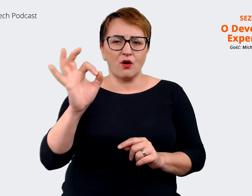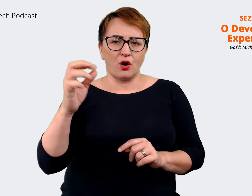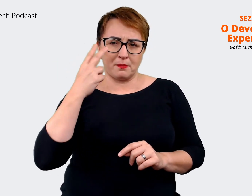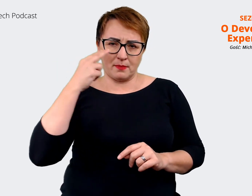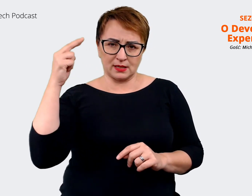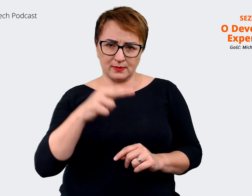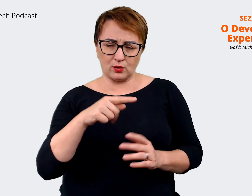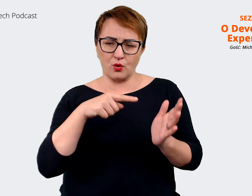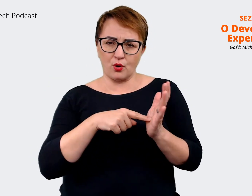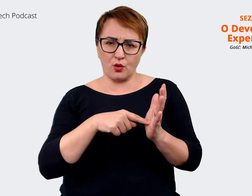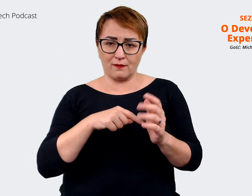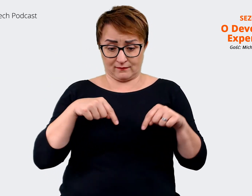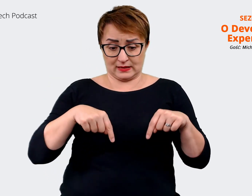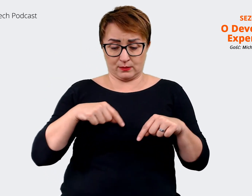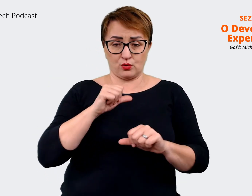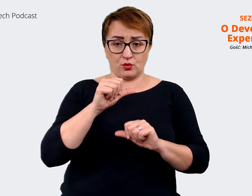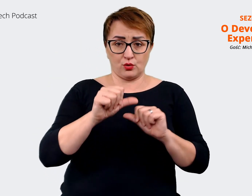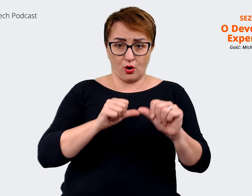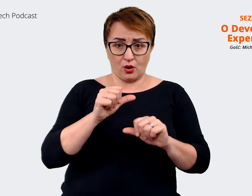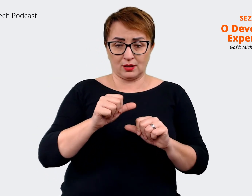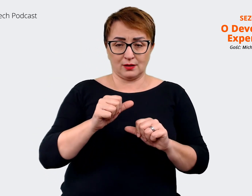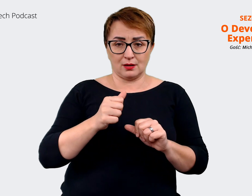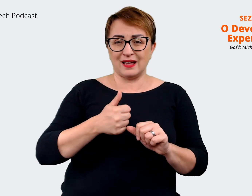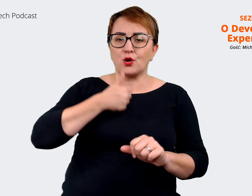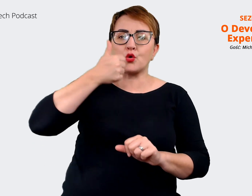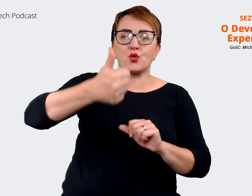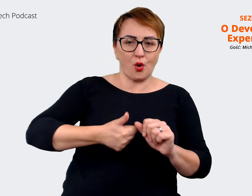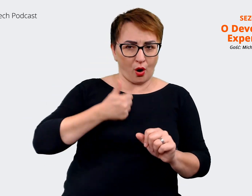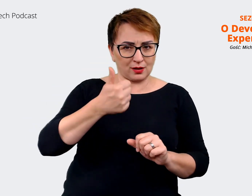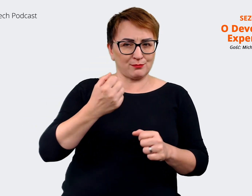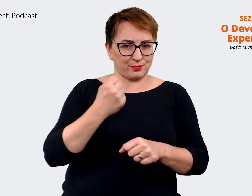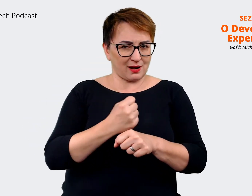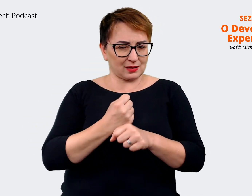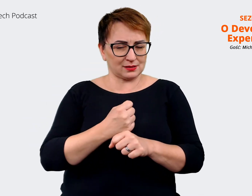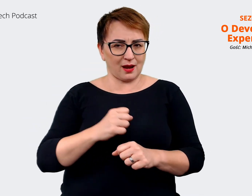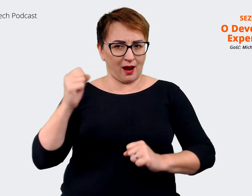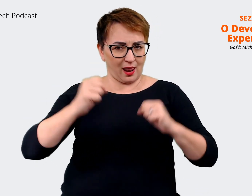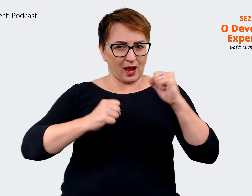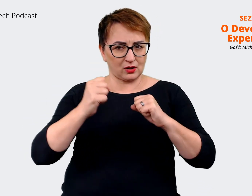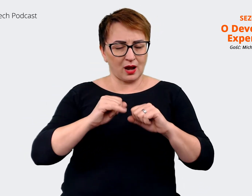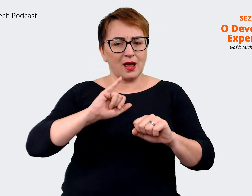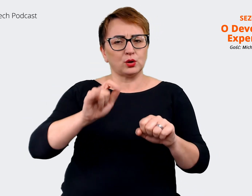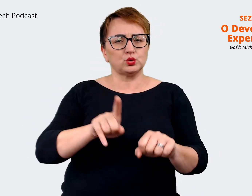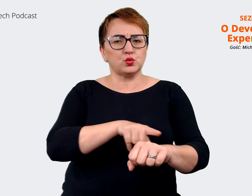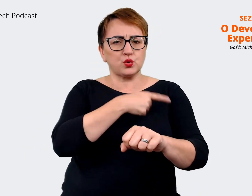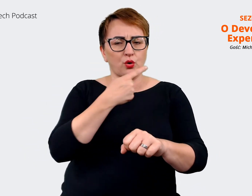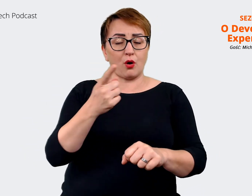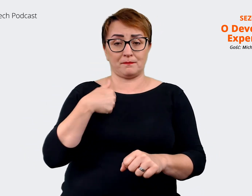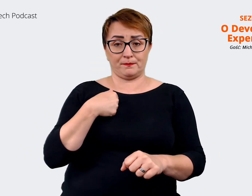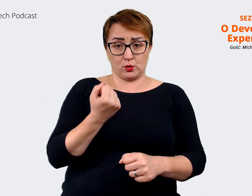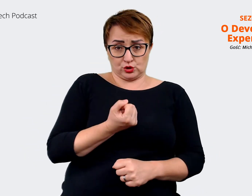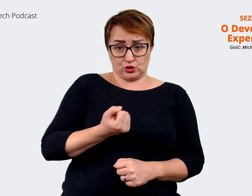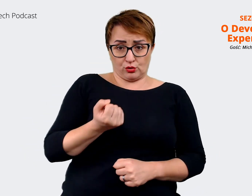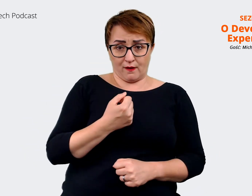Twojej perspektywy tego roku w Allegro, jak dużo feedbacku płynie od użytkowników, który wpływa na